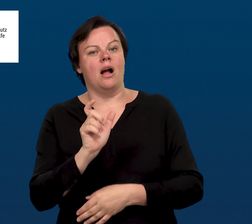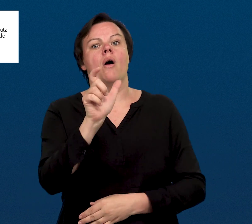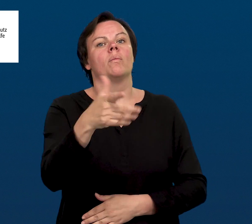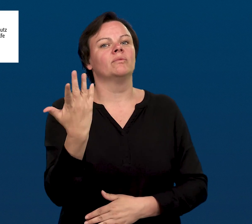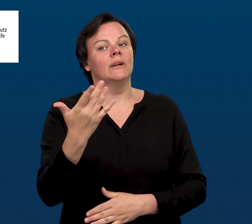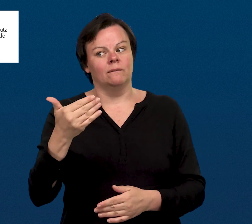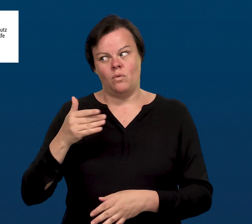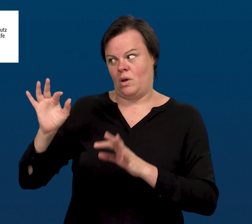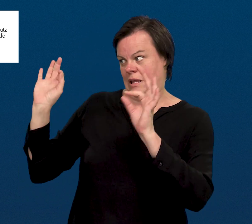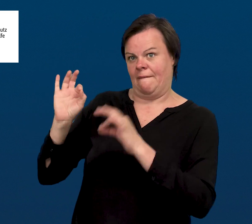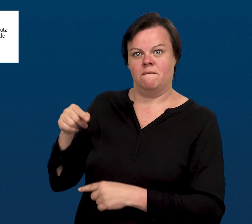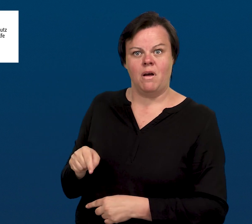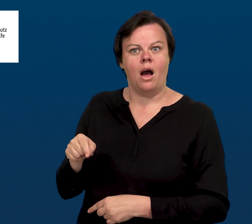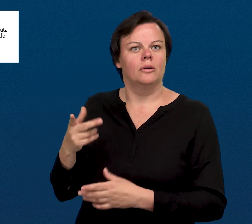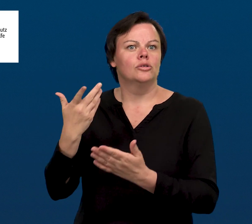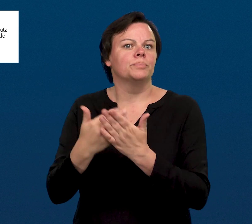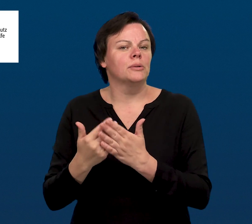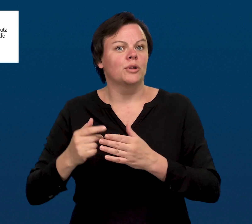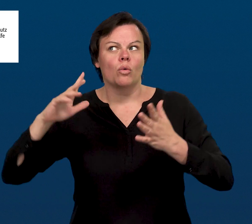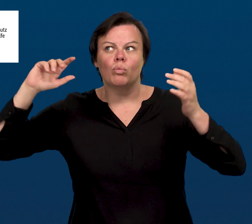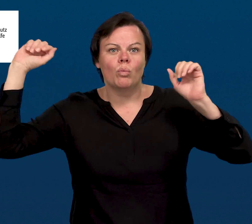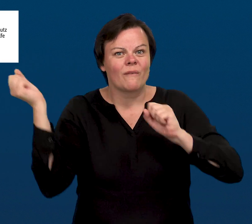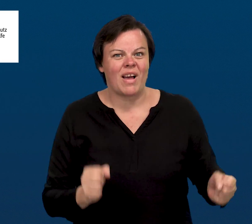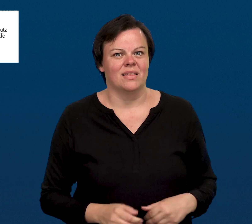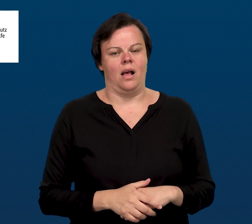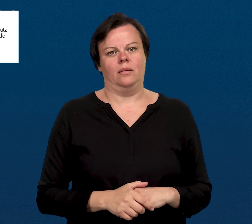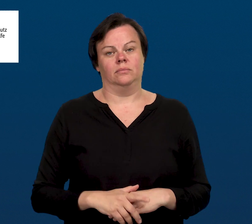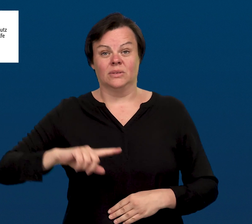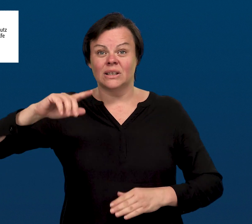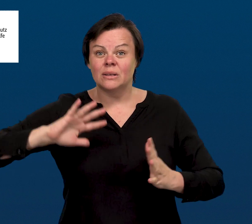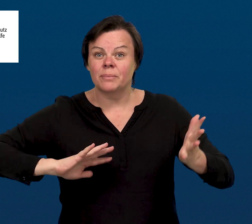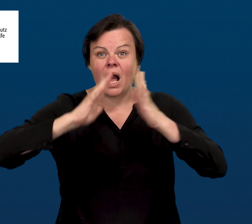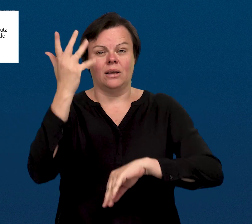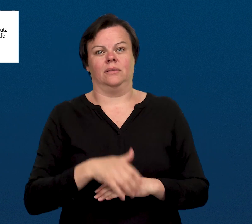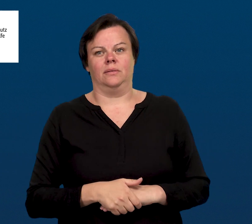vor Gefahren wie einem Unwetter, einem Brand